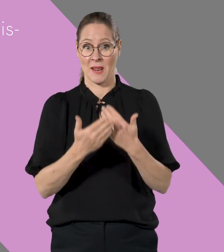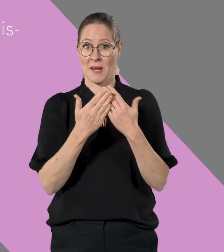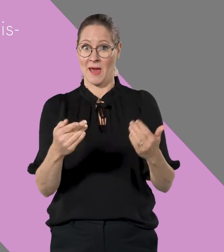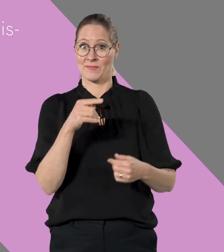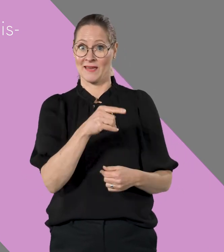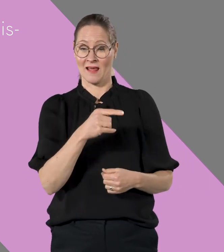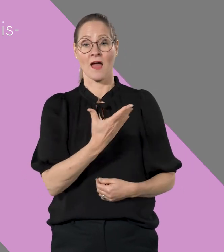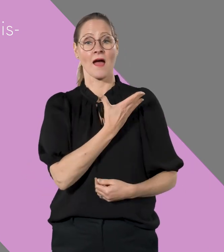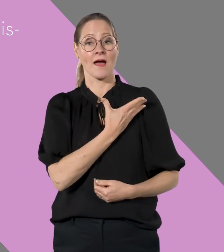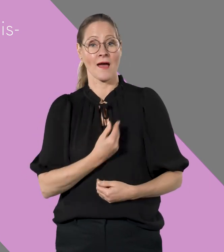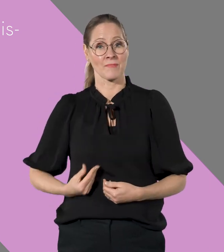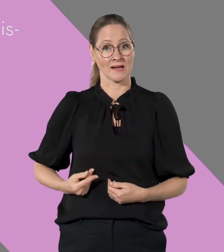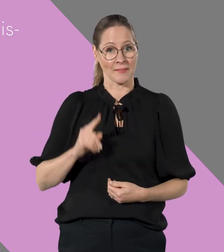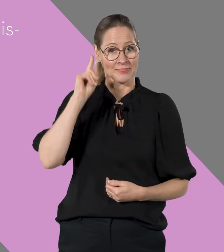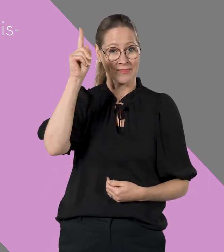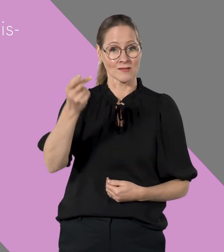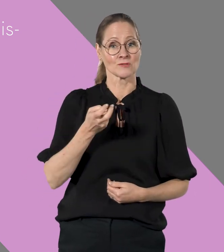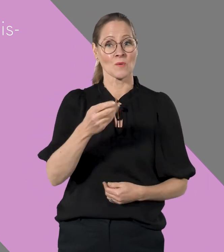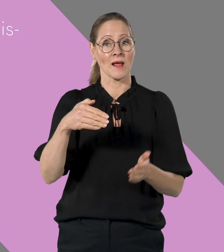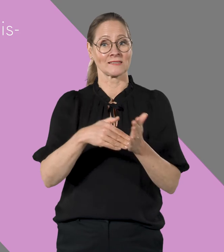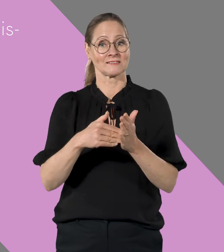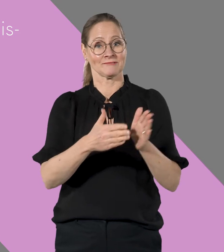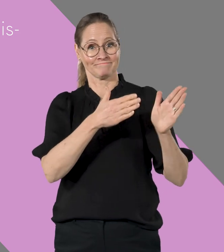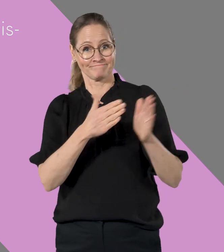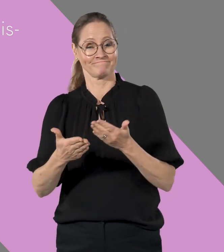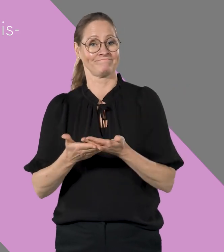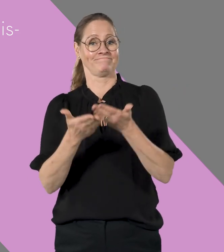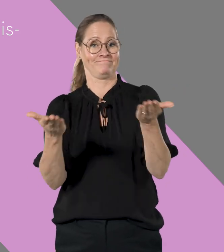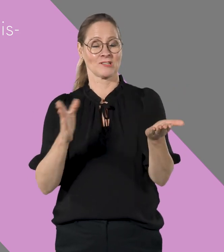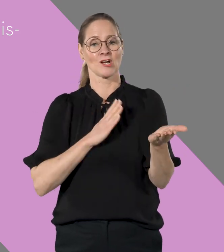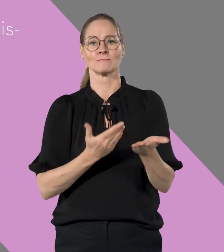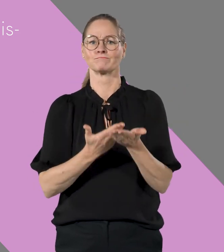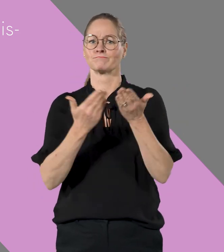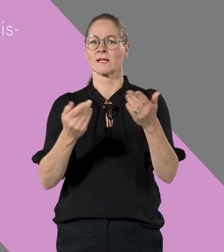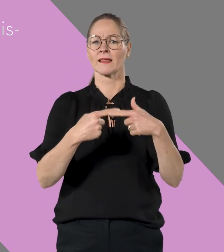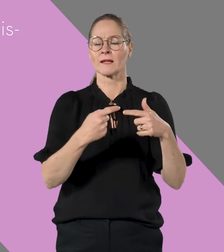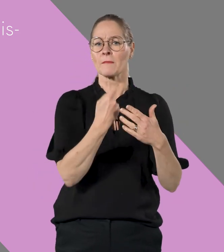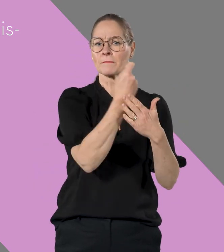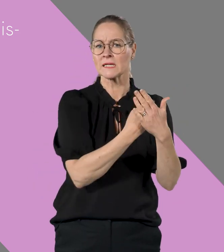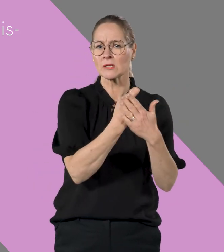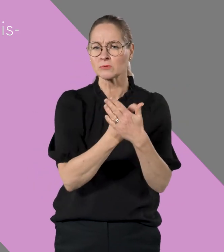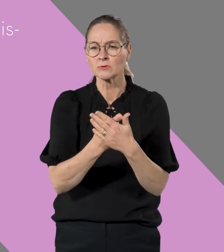Haaparannan rautatieasemalla järjestettävässä näyttelyssä on esillä piirustuksia, -